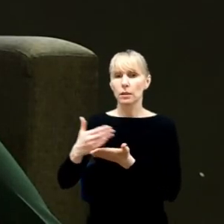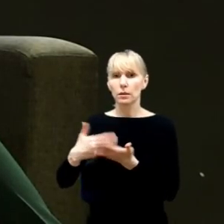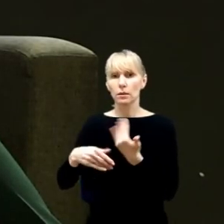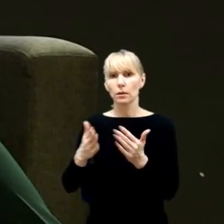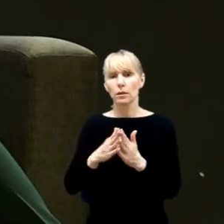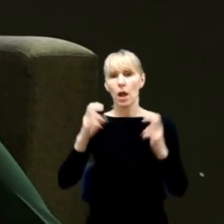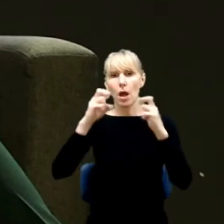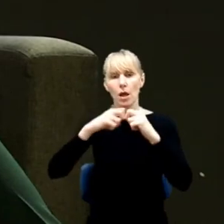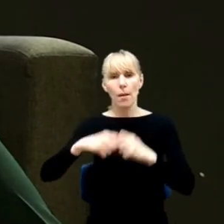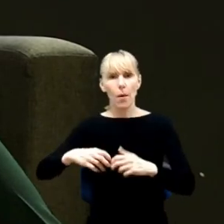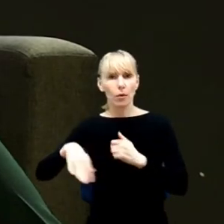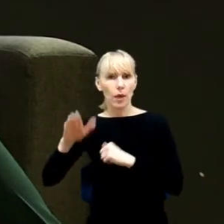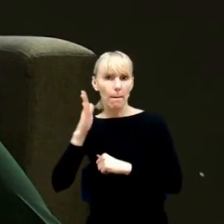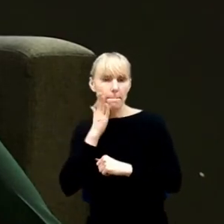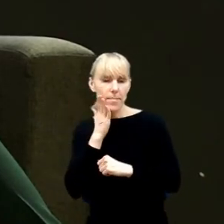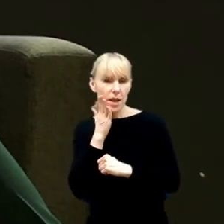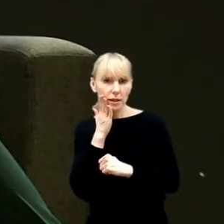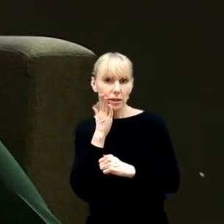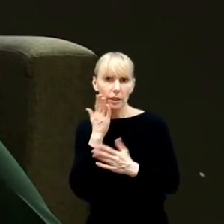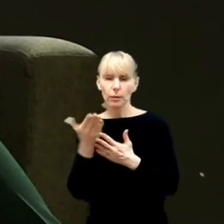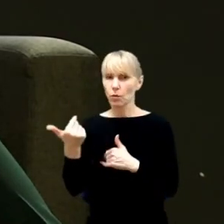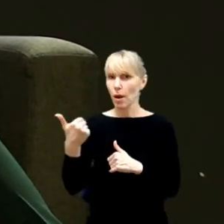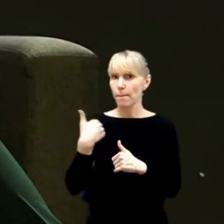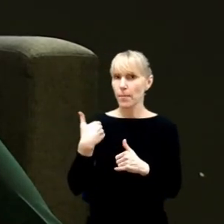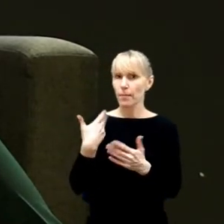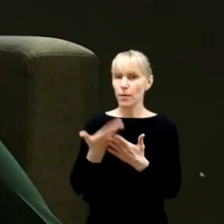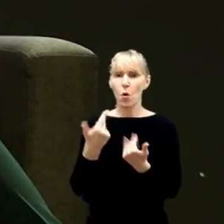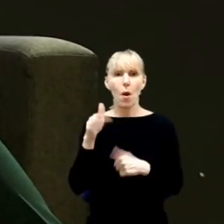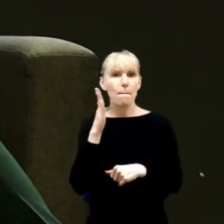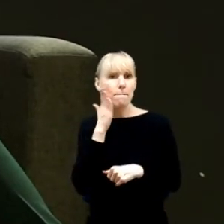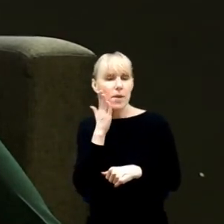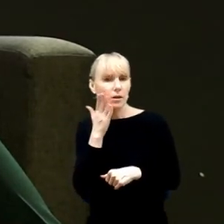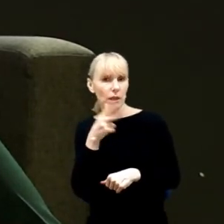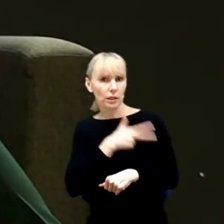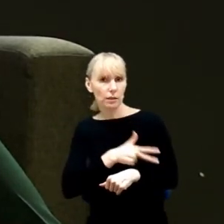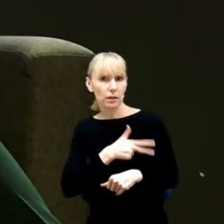które były mieszkaniami socjalnymi i na to uzyskaliśmy dofinansowanie.